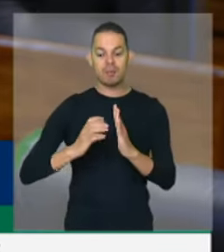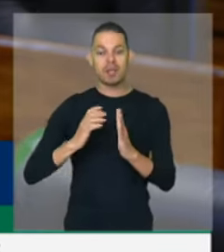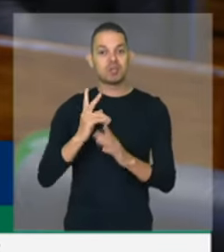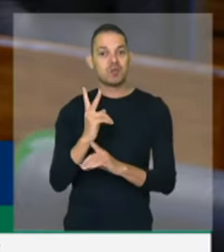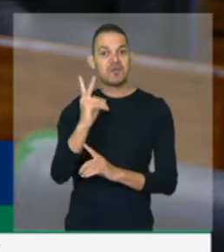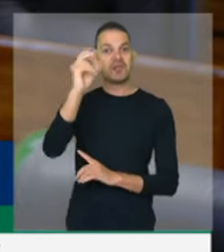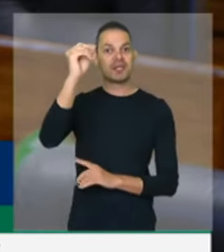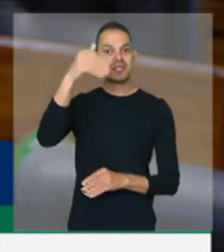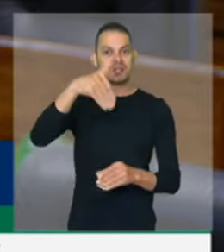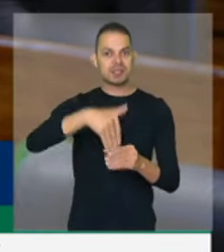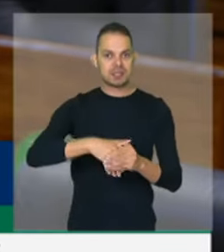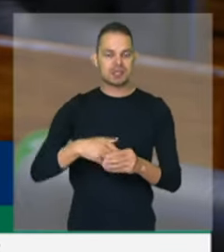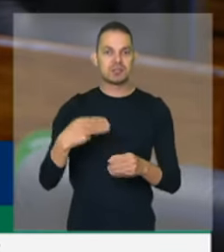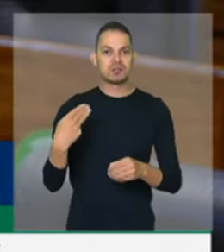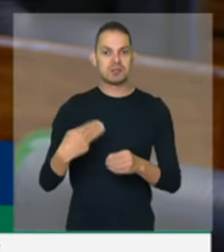MUNICIPAIS DO ANO PASSADO.